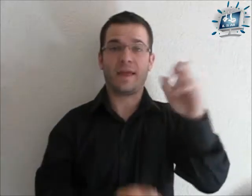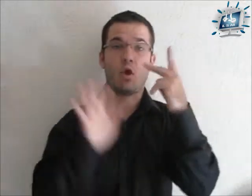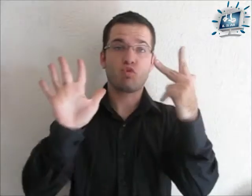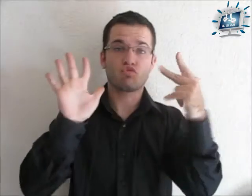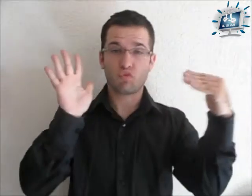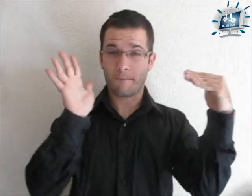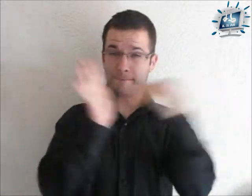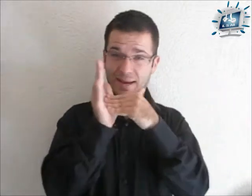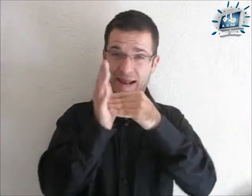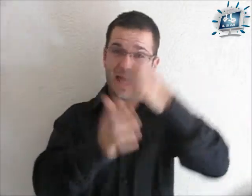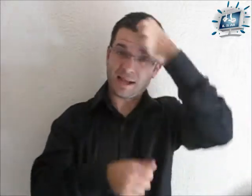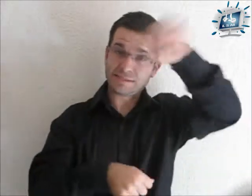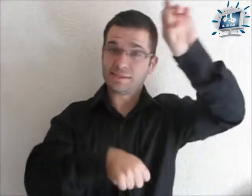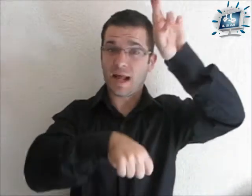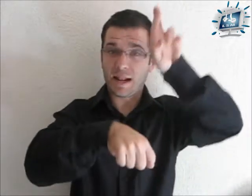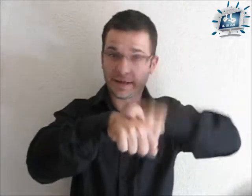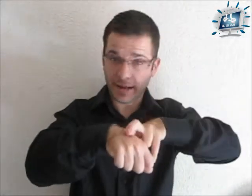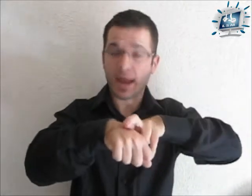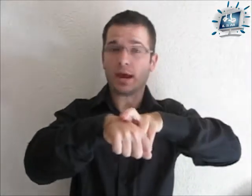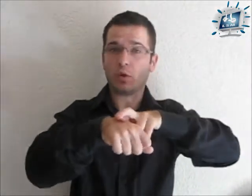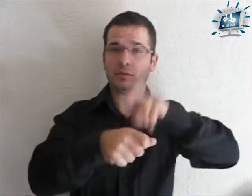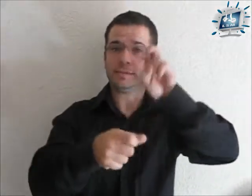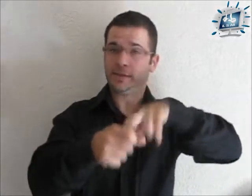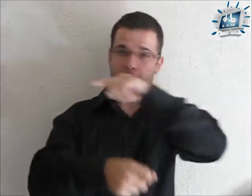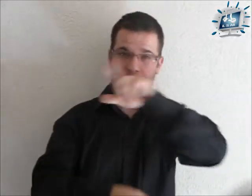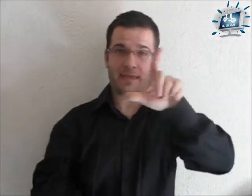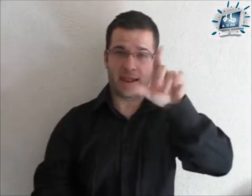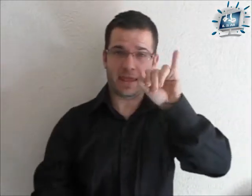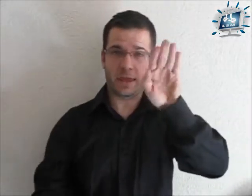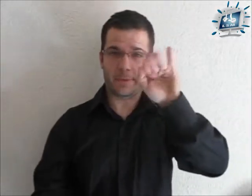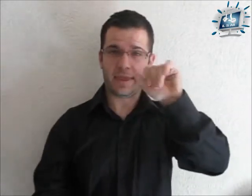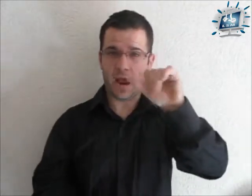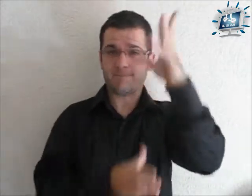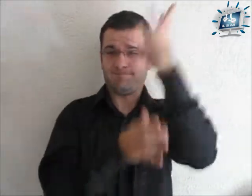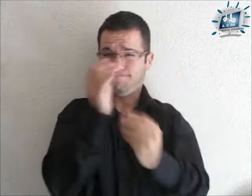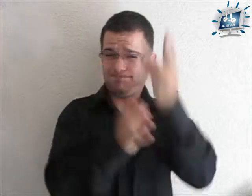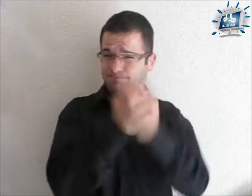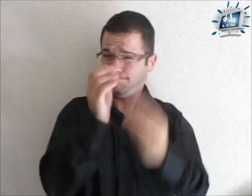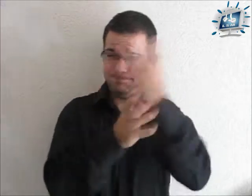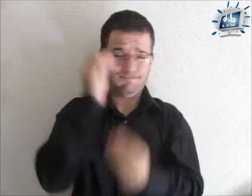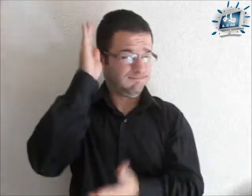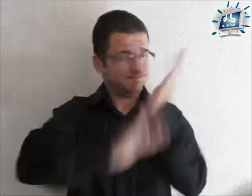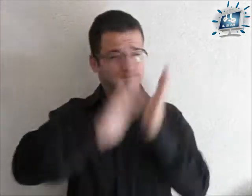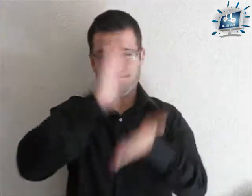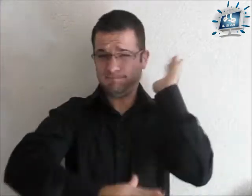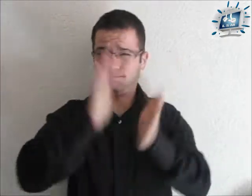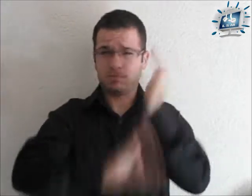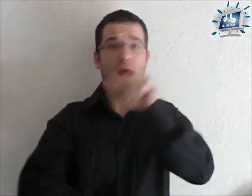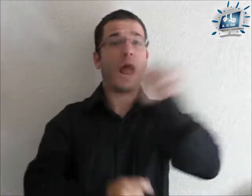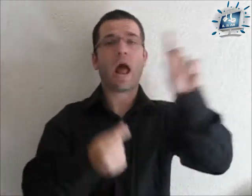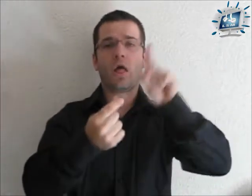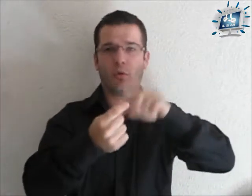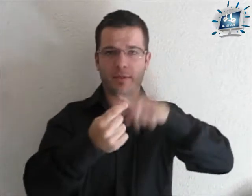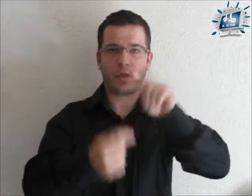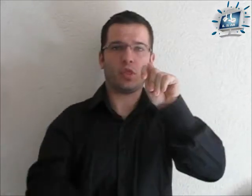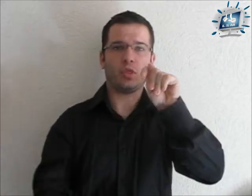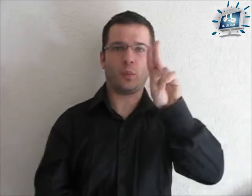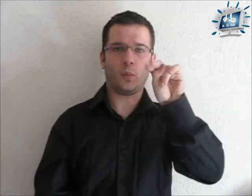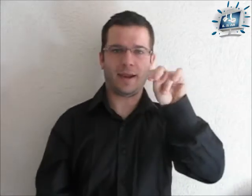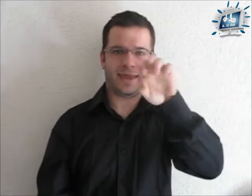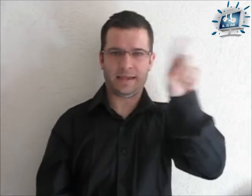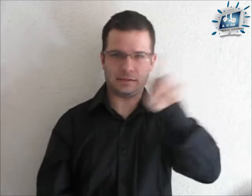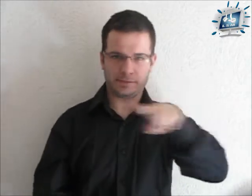Más de 8,000 extranjeros salen de Libia hacia Túnez.